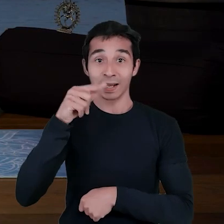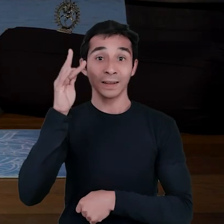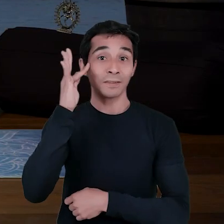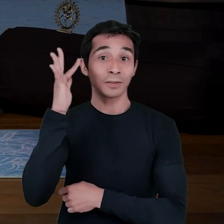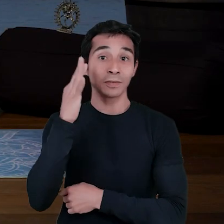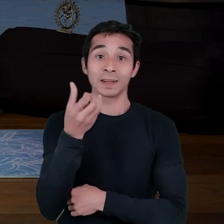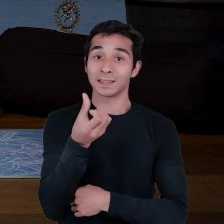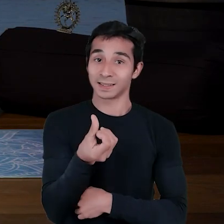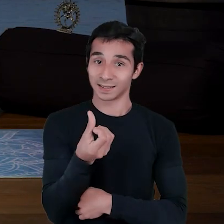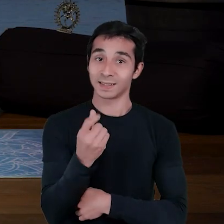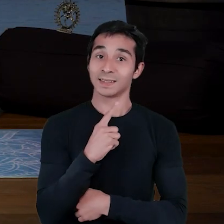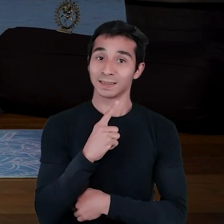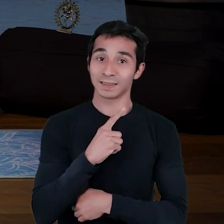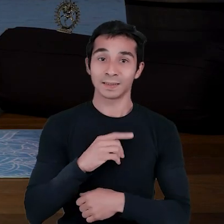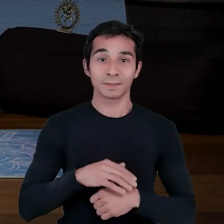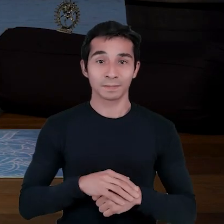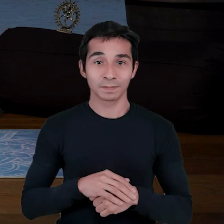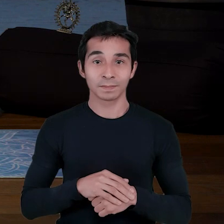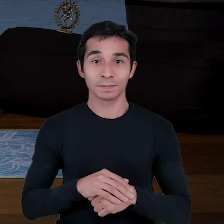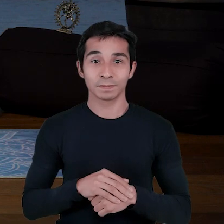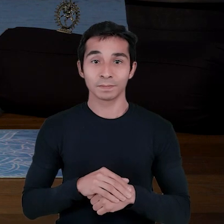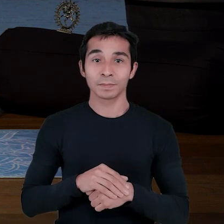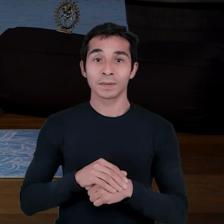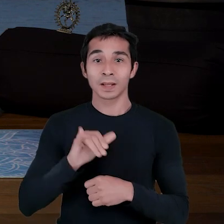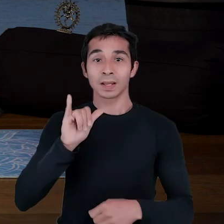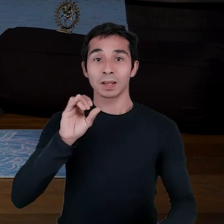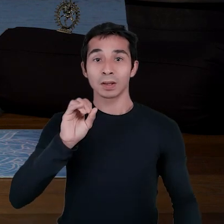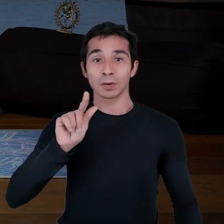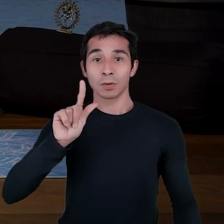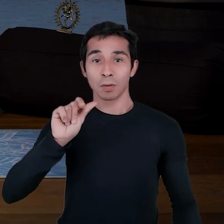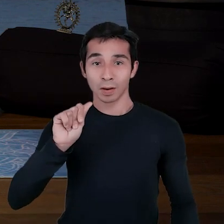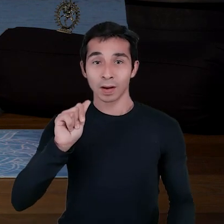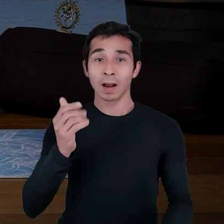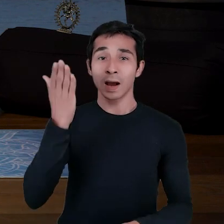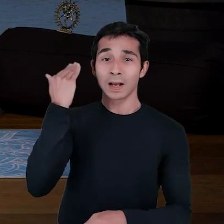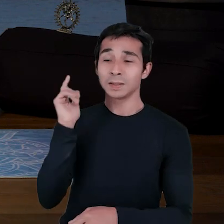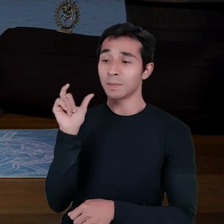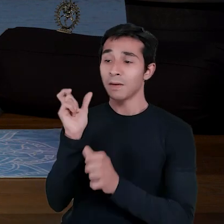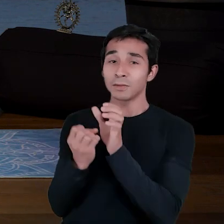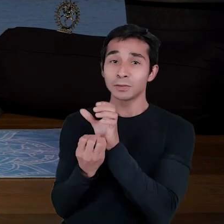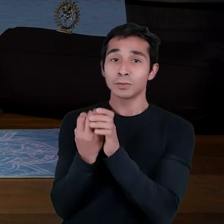É muito comum definir yoga pela sua raiz sânscrita, que é "yuj"